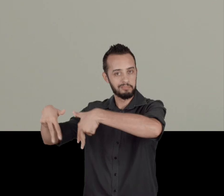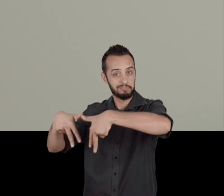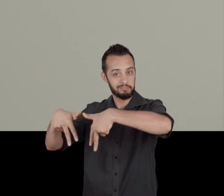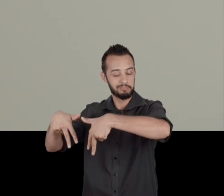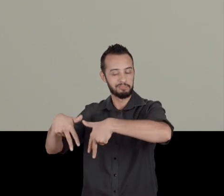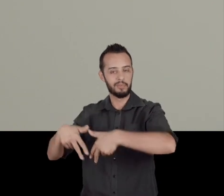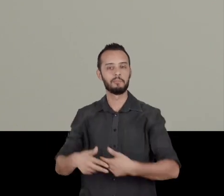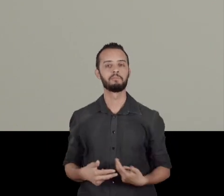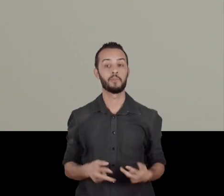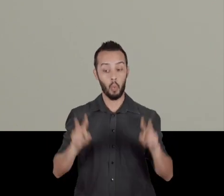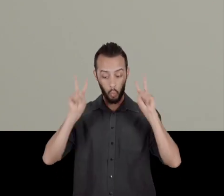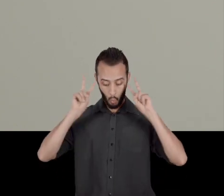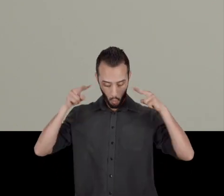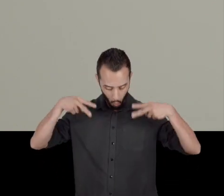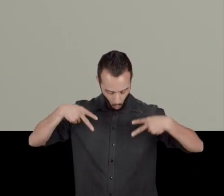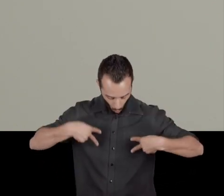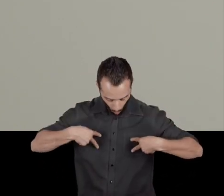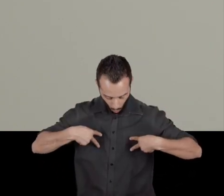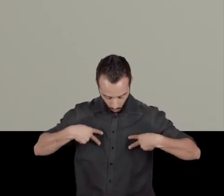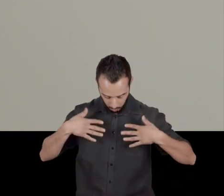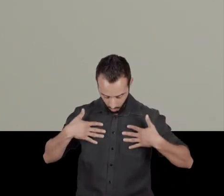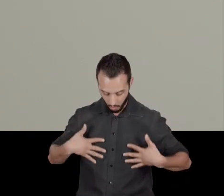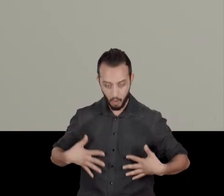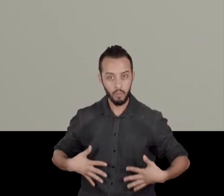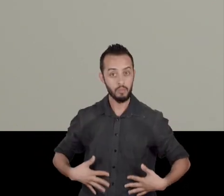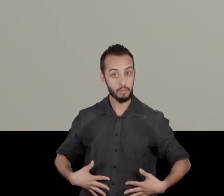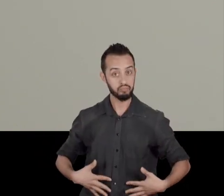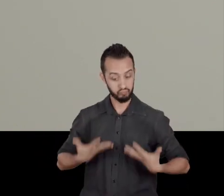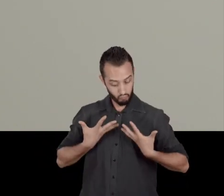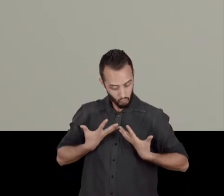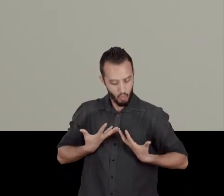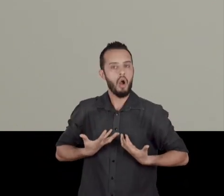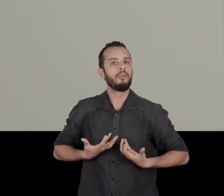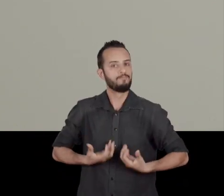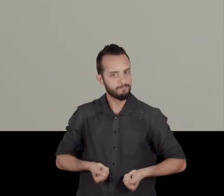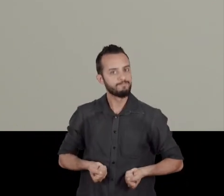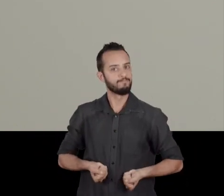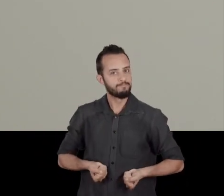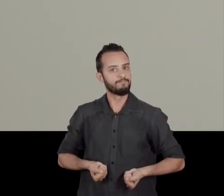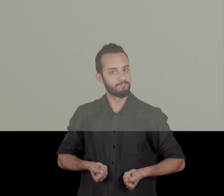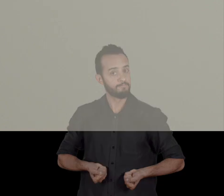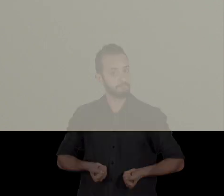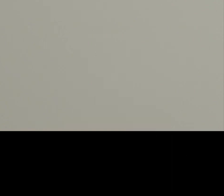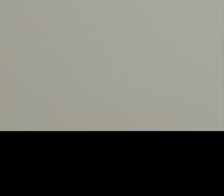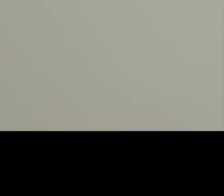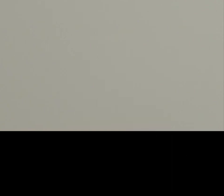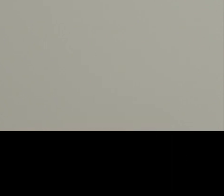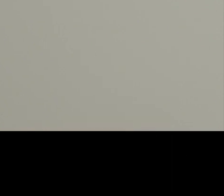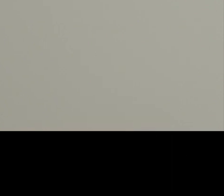uma boa administração da sua relação com o seu próprio corpo.